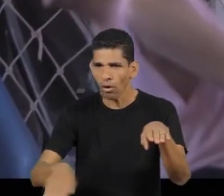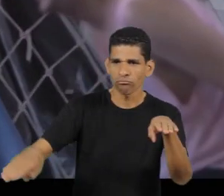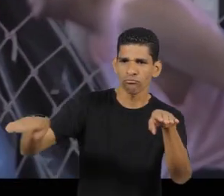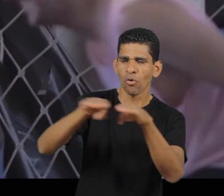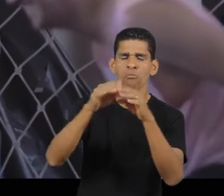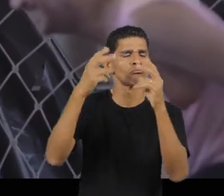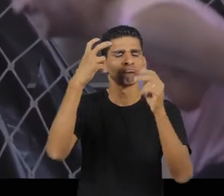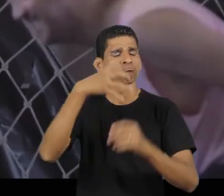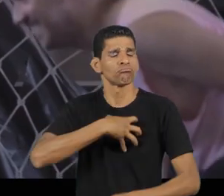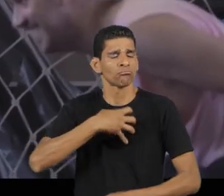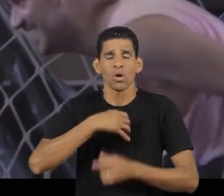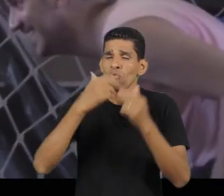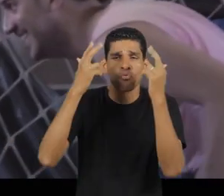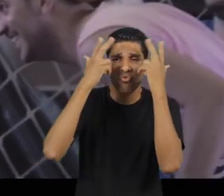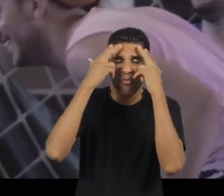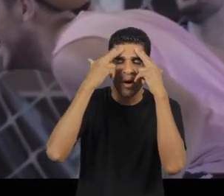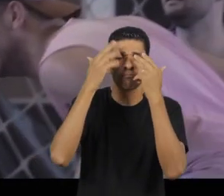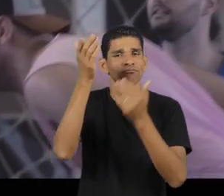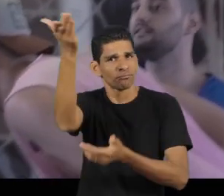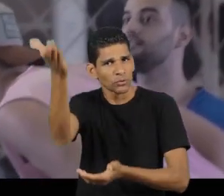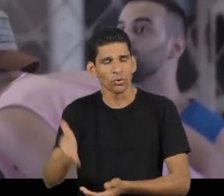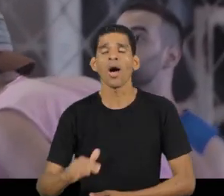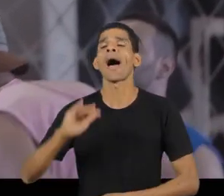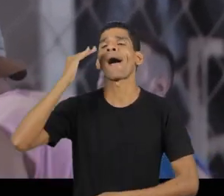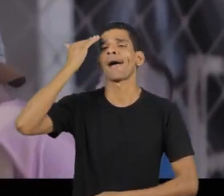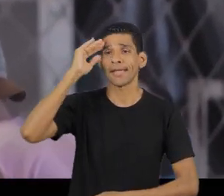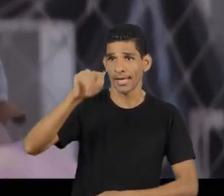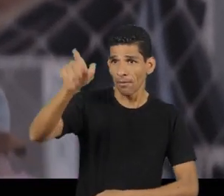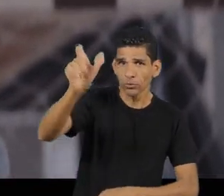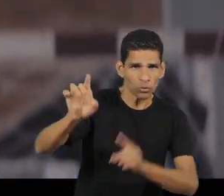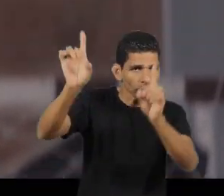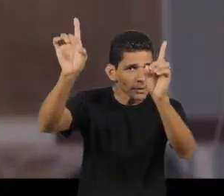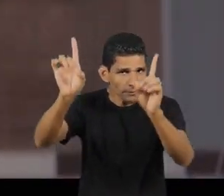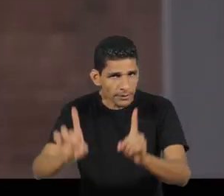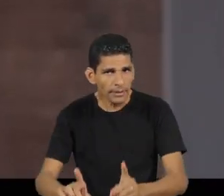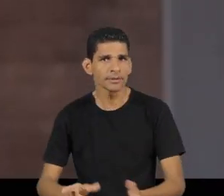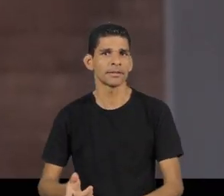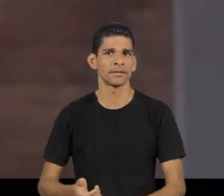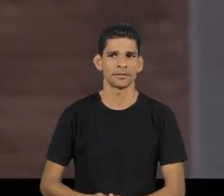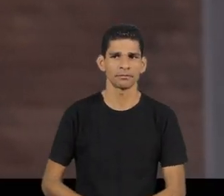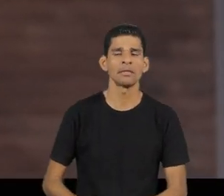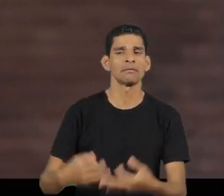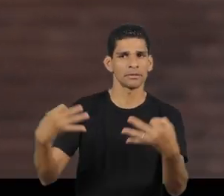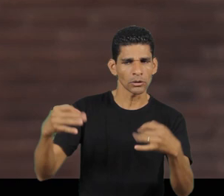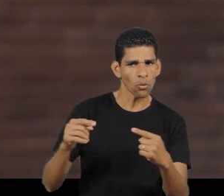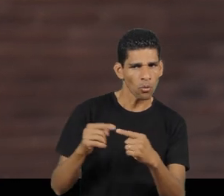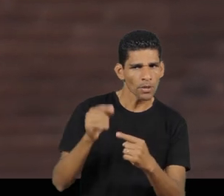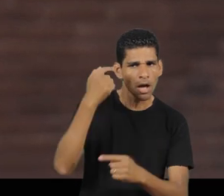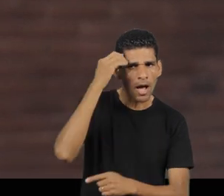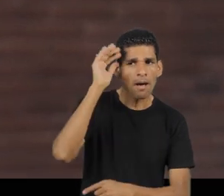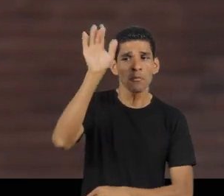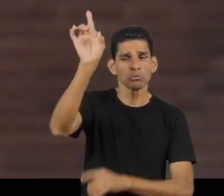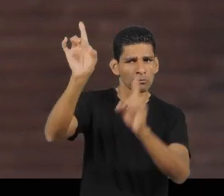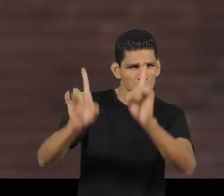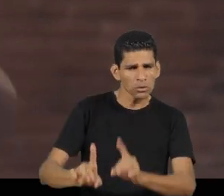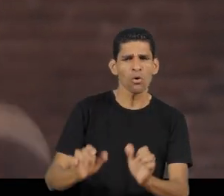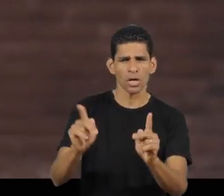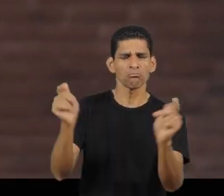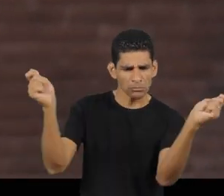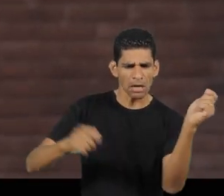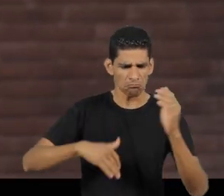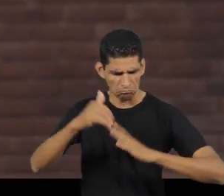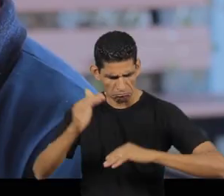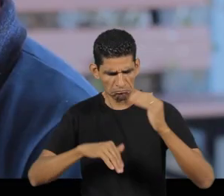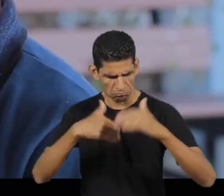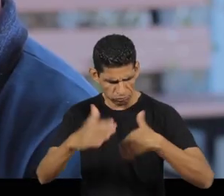dessa naturalidade, dessa compreensão correta de quem somos, de quem são as